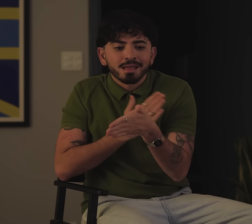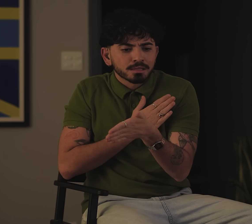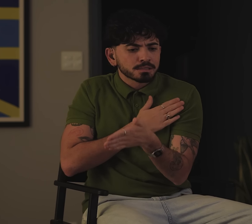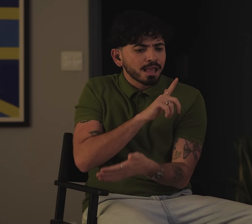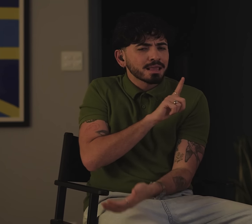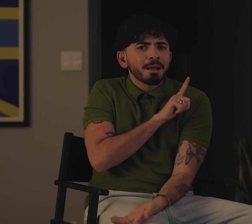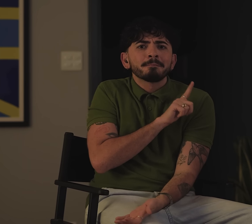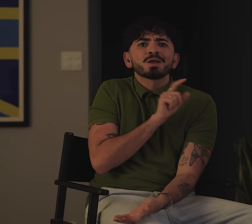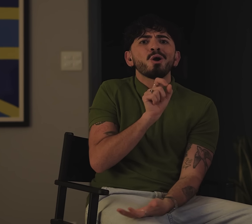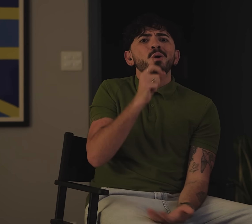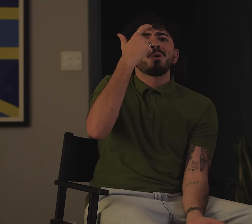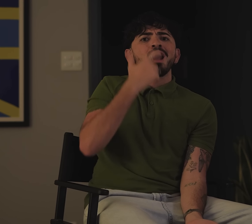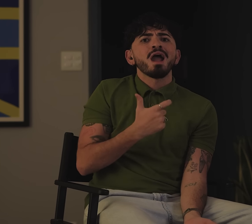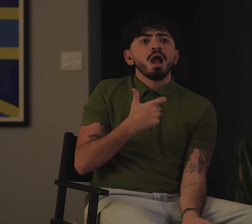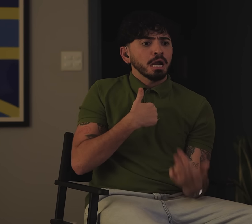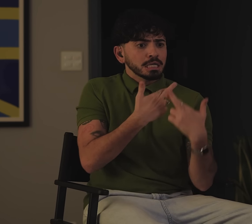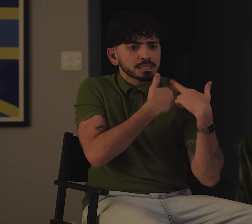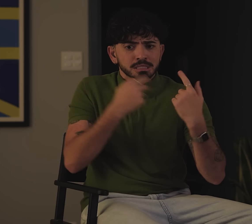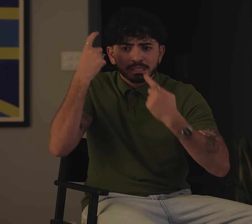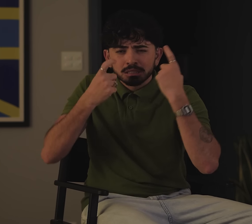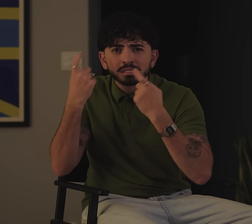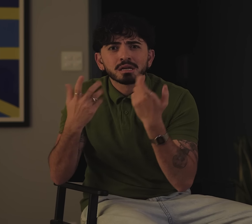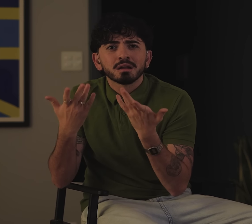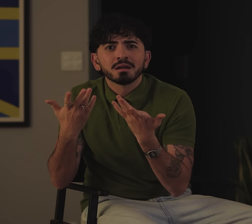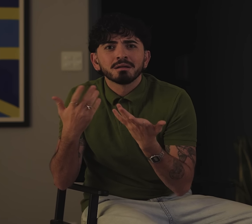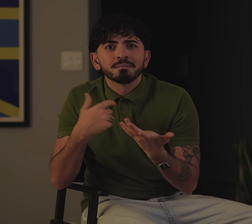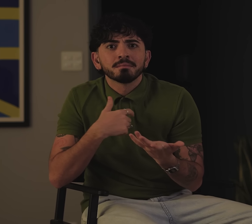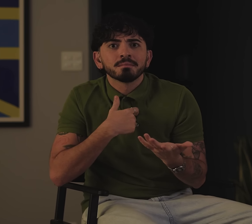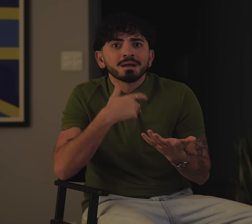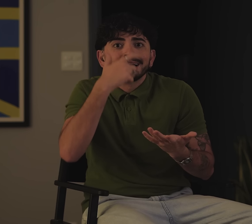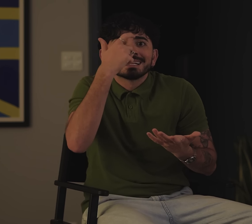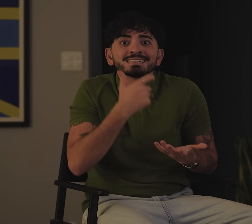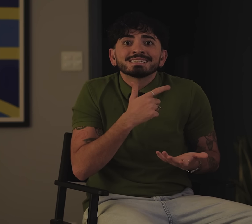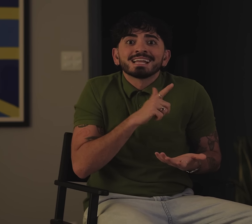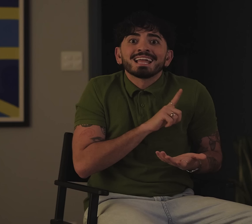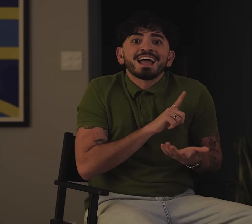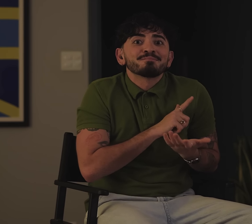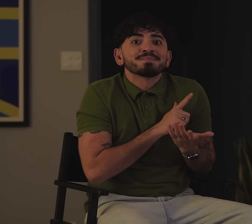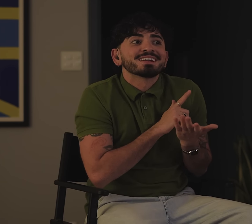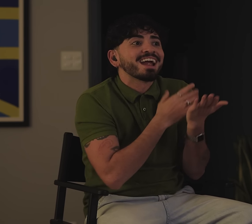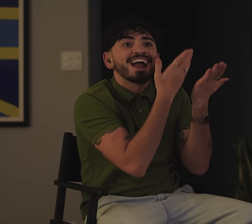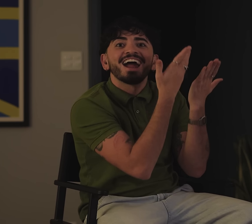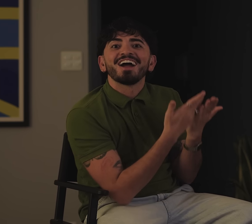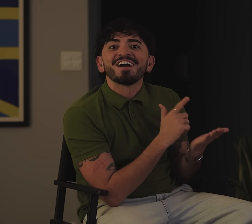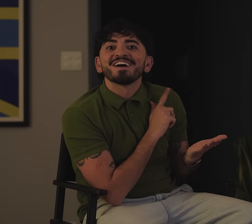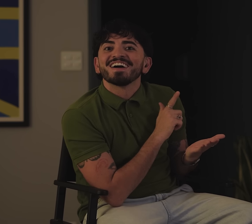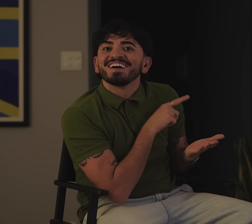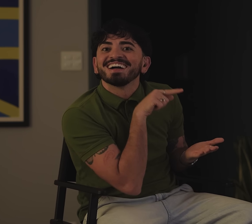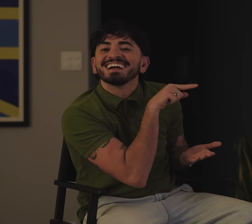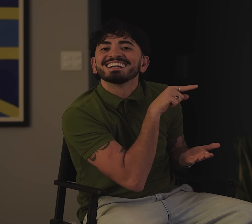Quero viver outras experiências sem carregar sempre a pergunta sobre o que preciso entregar depois. Porque existe um Gabriel além da Euforie-se.